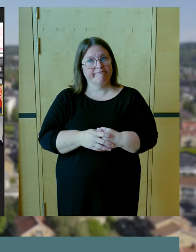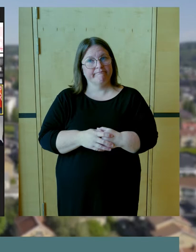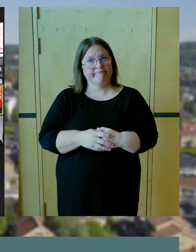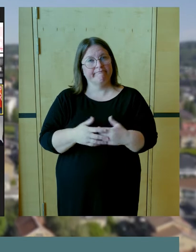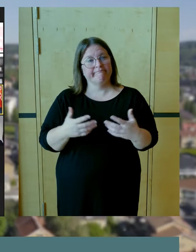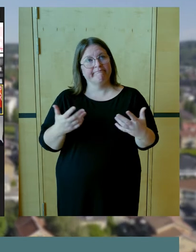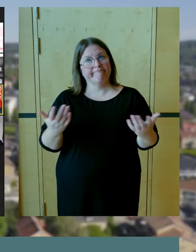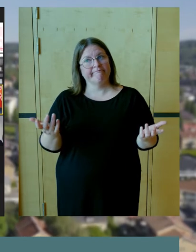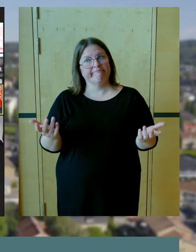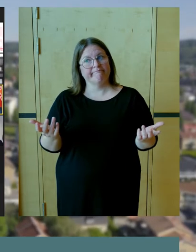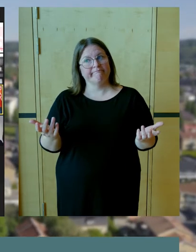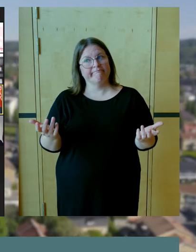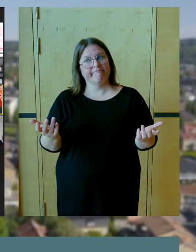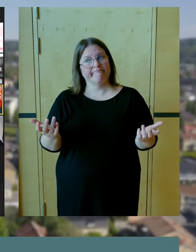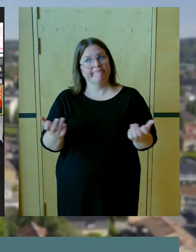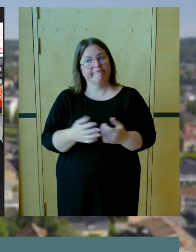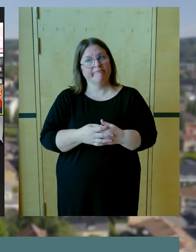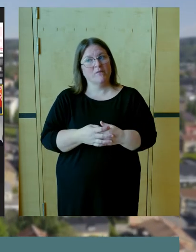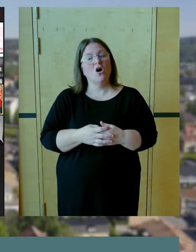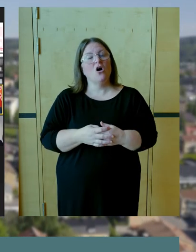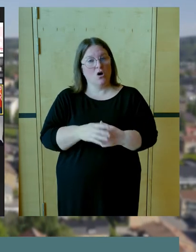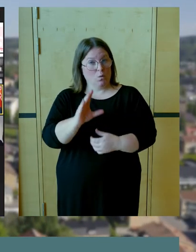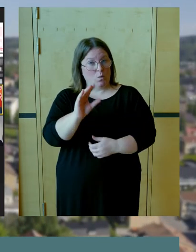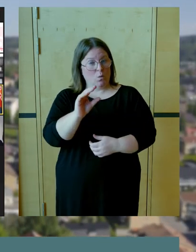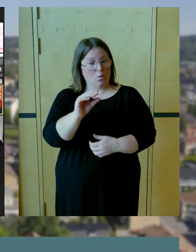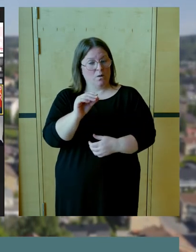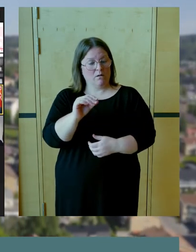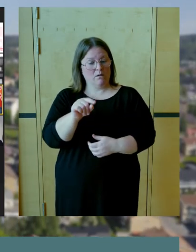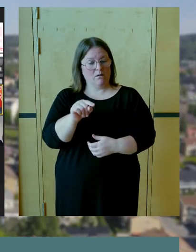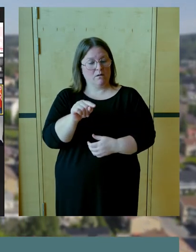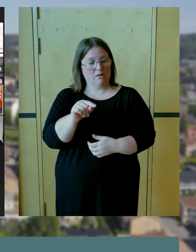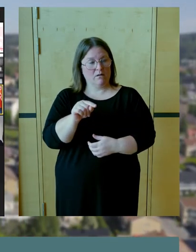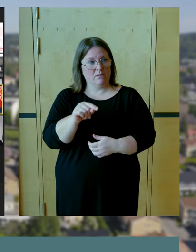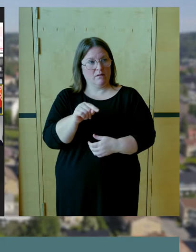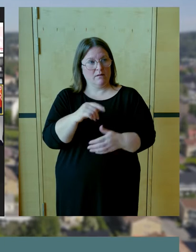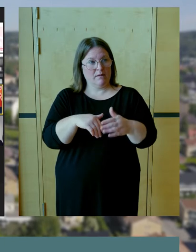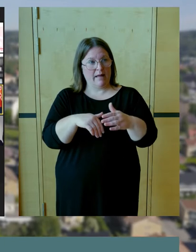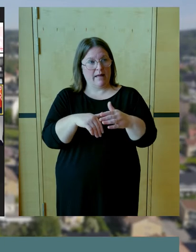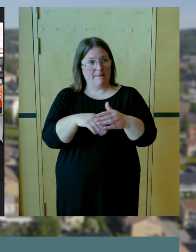Ja Och sen det här inte jag runt i kring de här som har hemtjänst naturligtvis